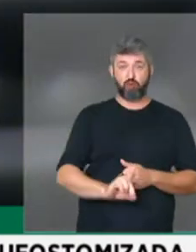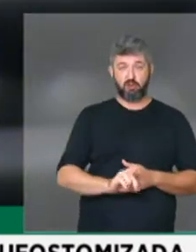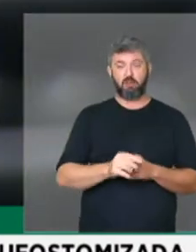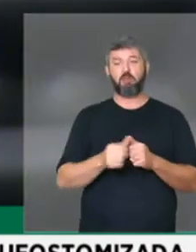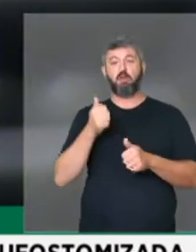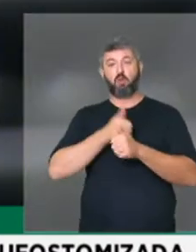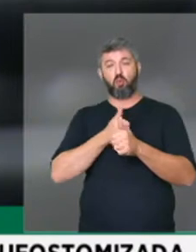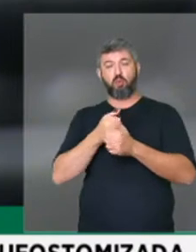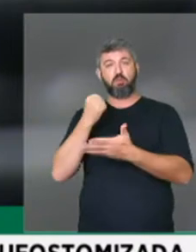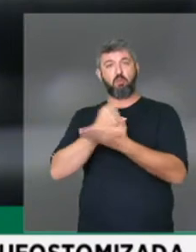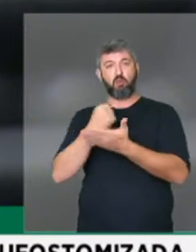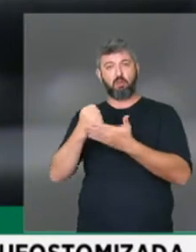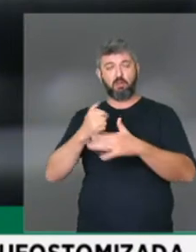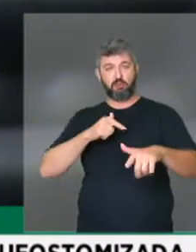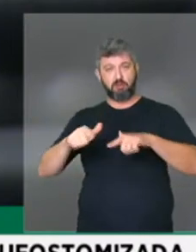DEPUTADO ZACHARIAS KALIL CONTE